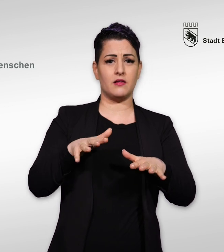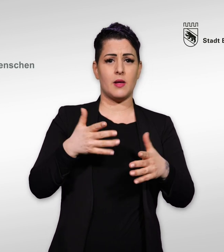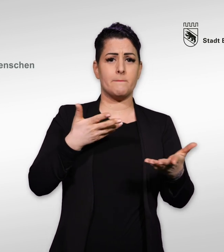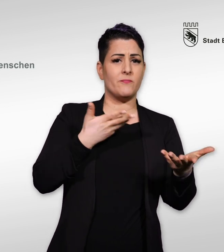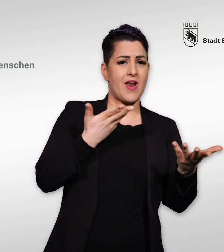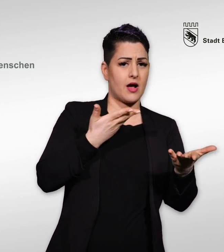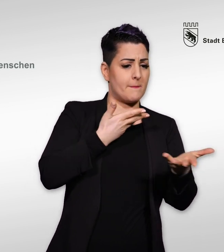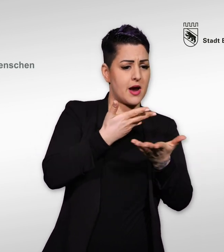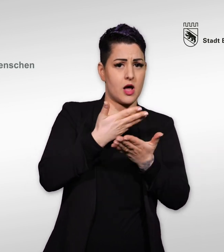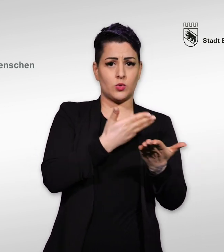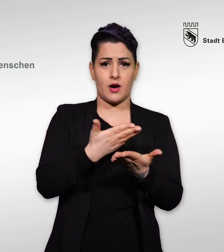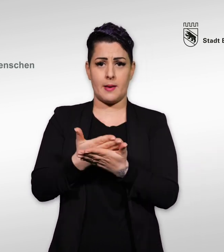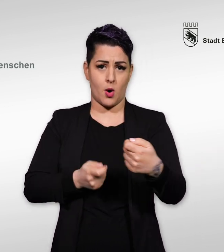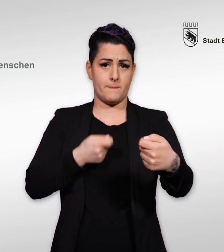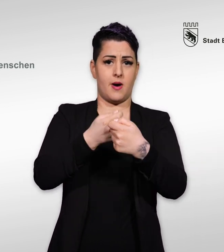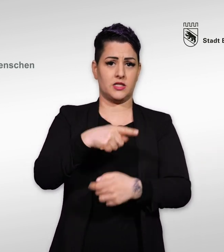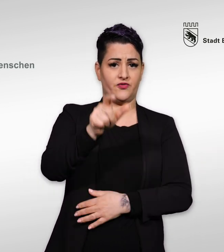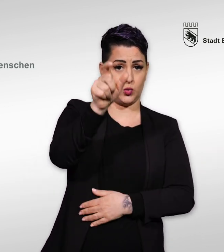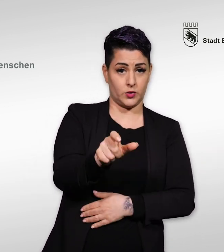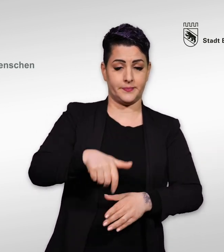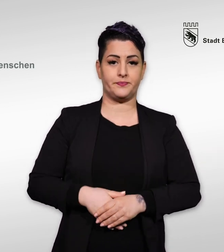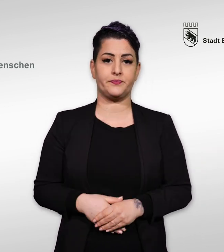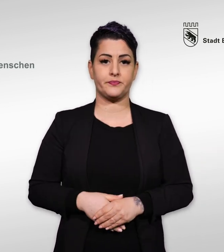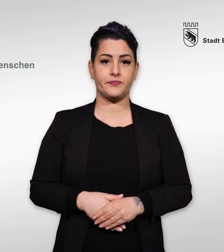welches Beratungsangebot oder welcher Treffpunkt für Sie geeignet sein könnte.